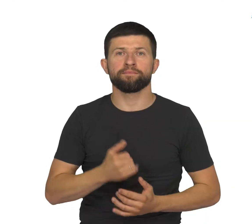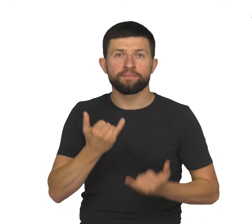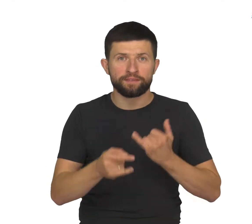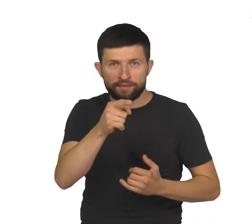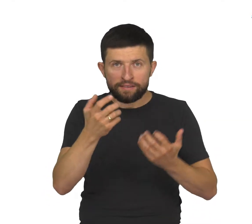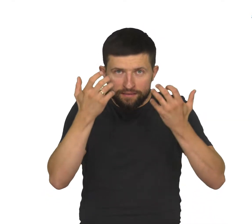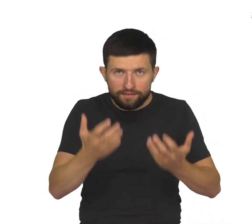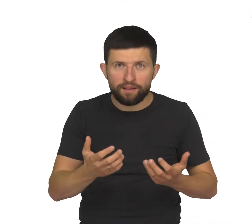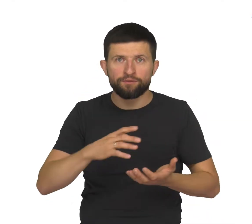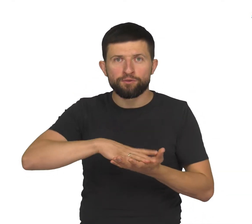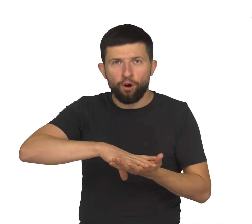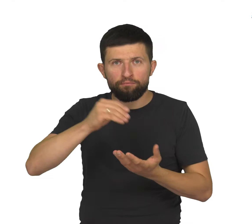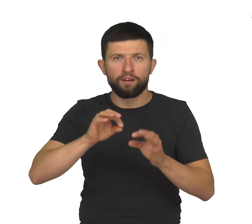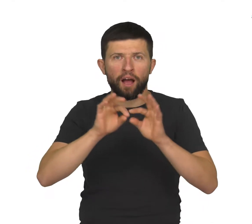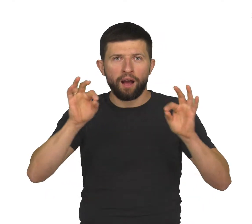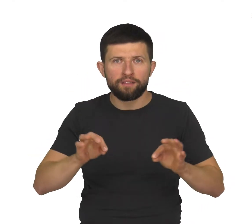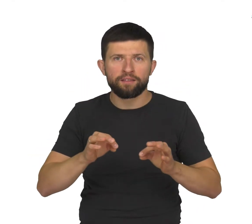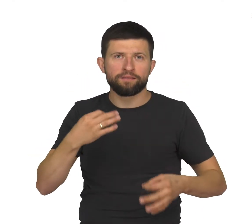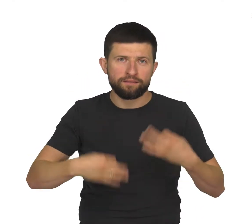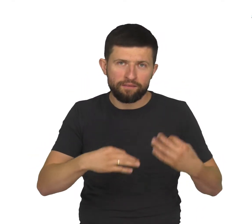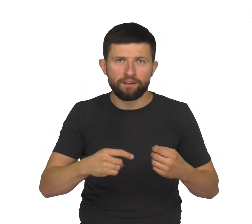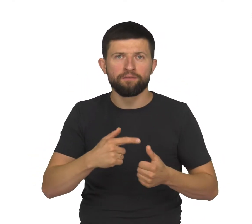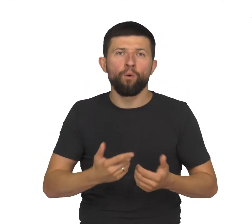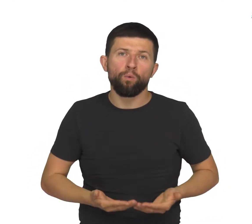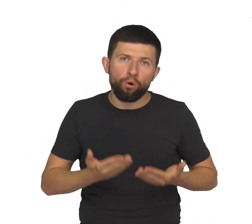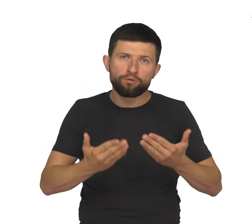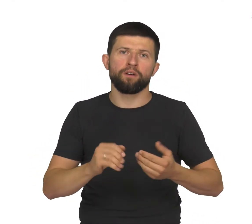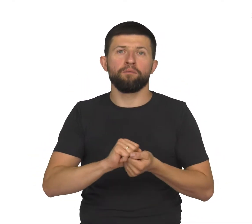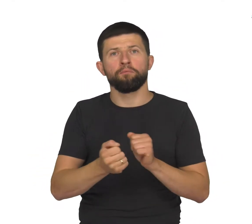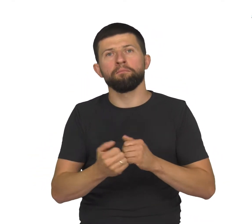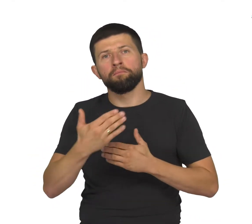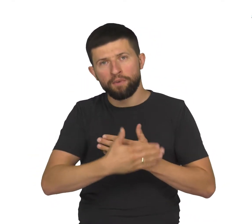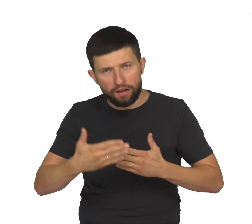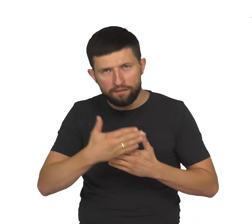Jeżeli potrzebujesz odpisu aktu urodzenia lub małżeństwa,